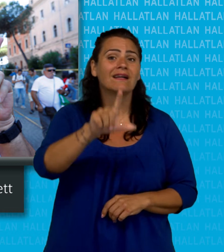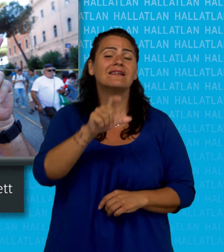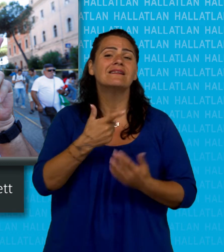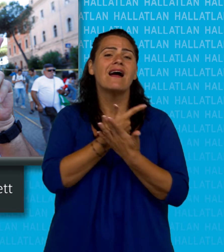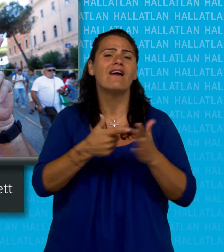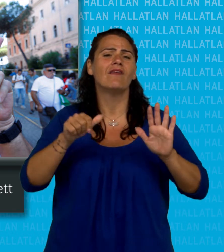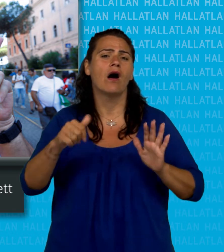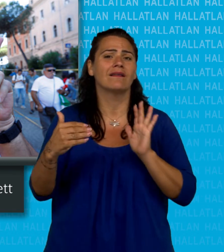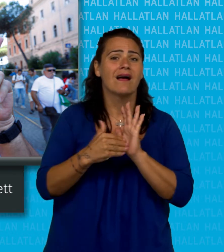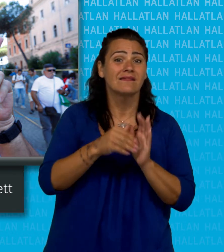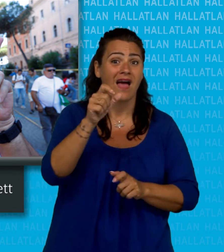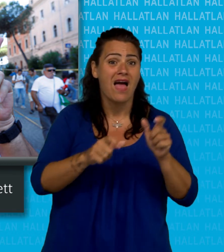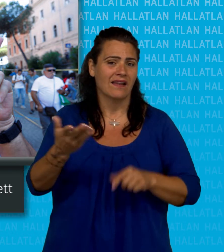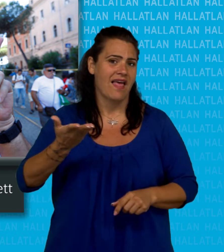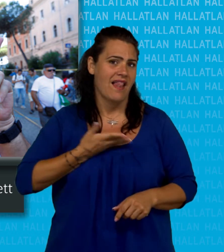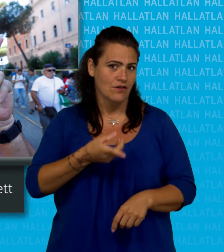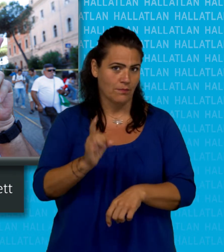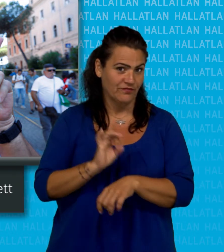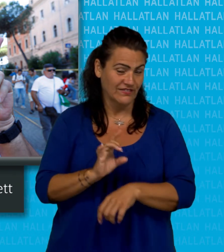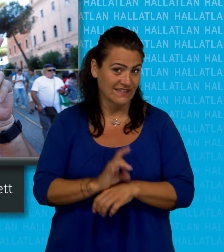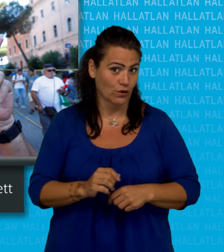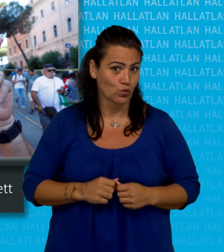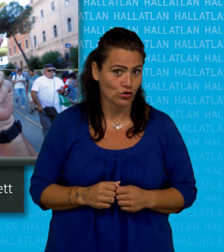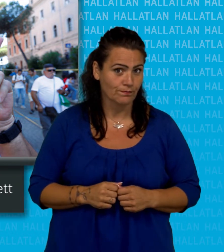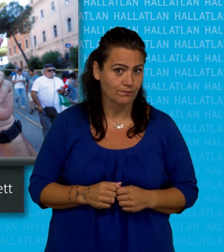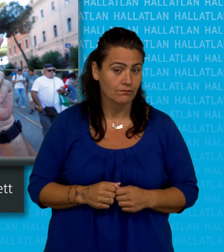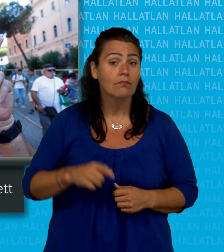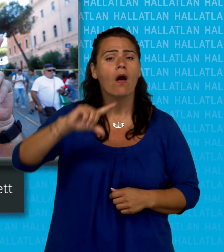a fertőzöttek száma meghaladja a 276 ezret.